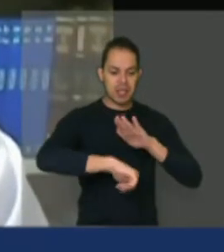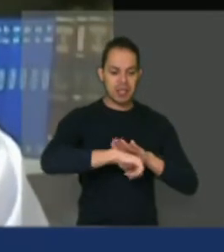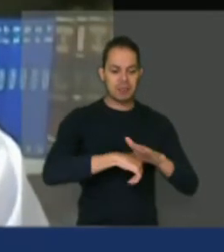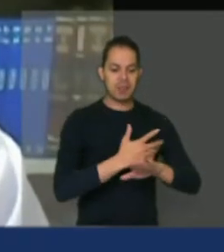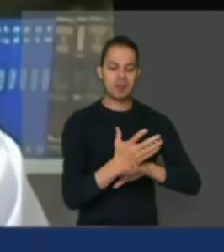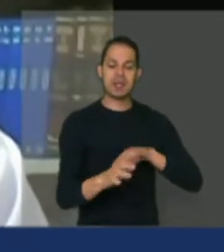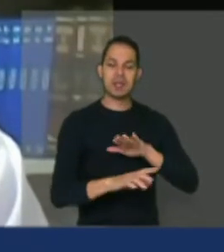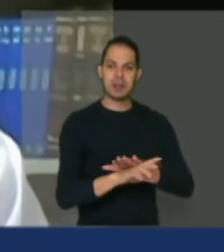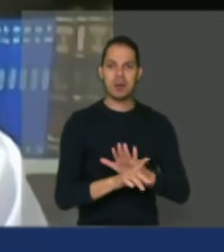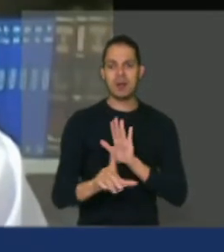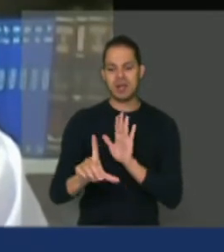ALÉM DO TERRA LEGAL, QUE PODE MUITO BEM SER UTILIZADO PARA